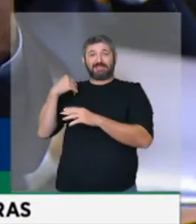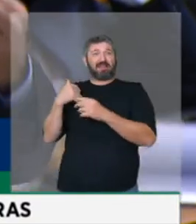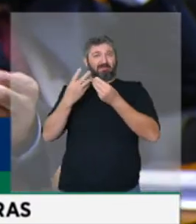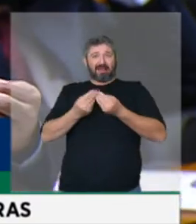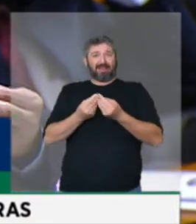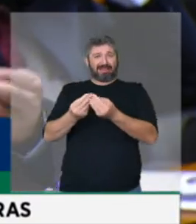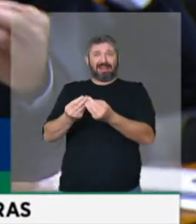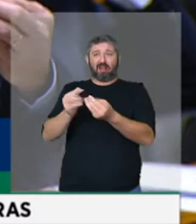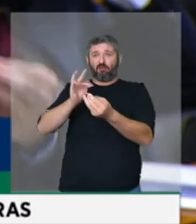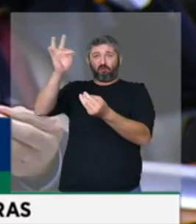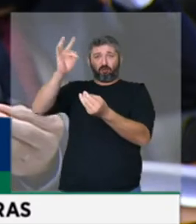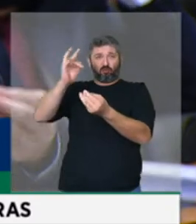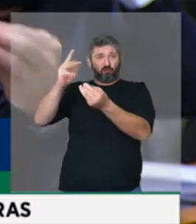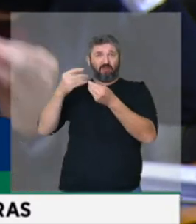DESENVOLVIMENTO NÓS ESTAMOS NA VERDADE AQUI PENDENDO O